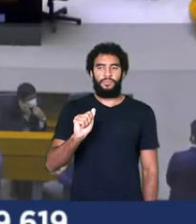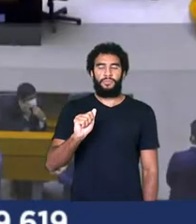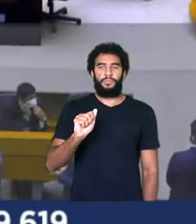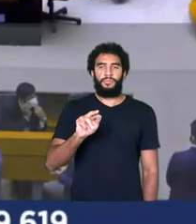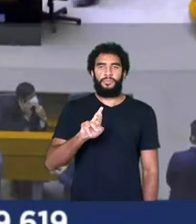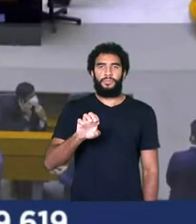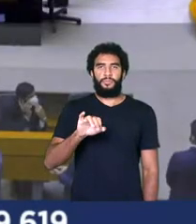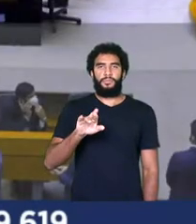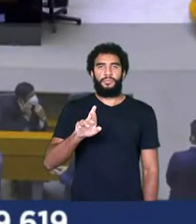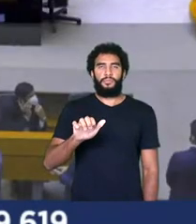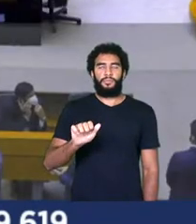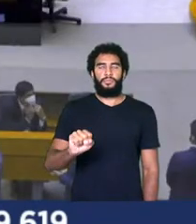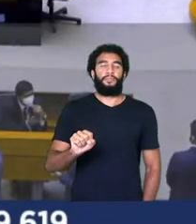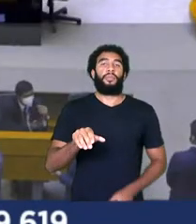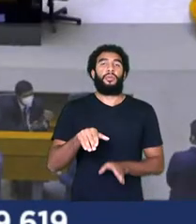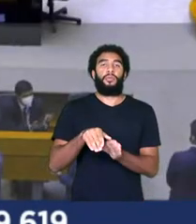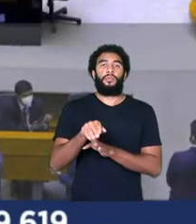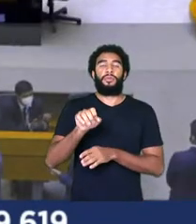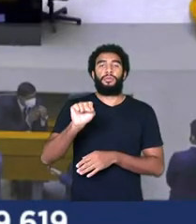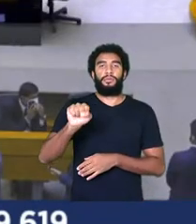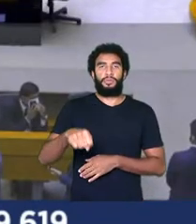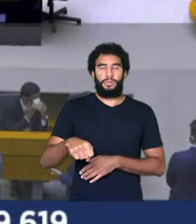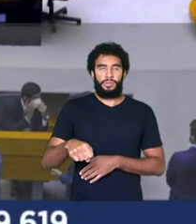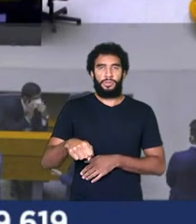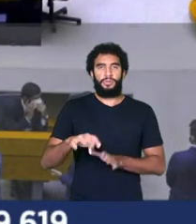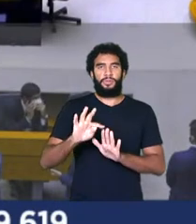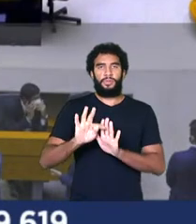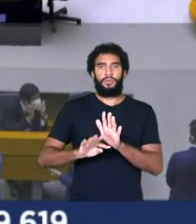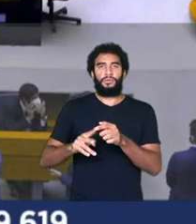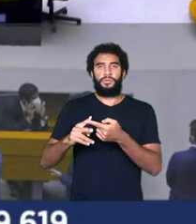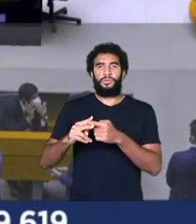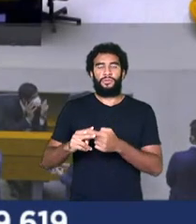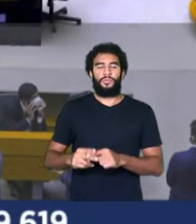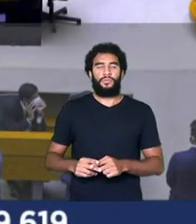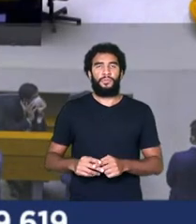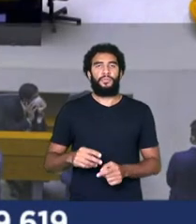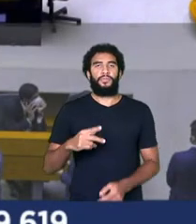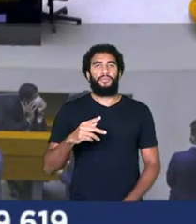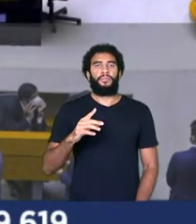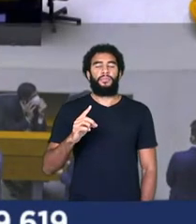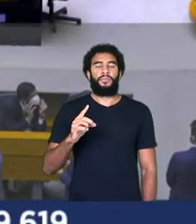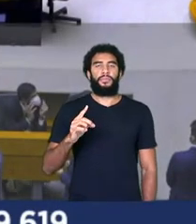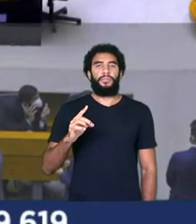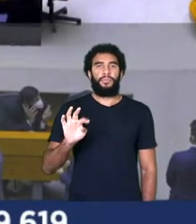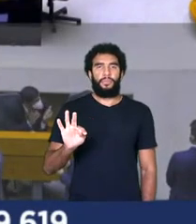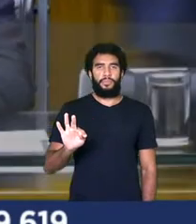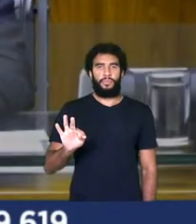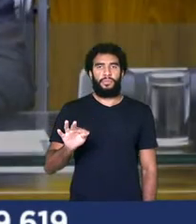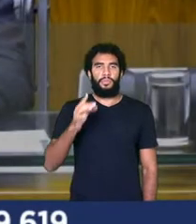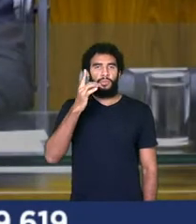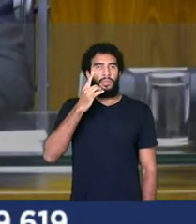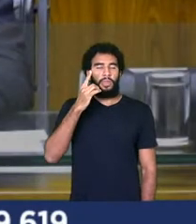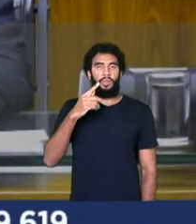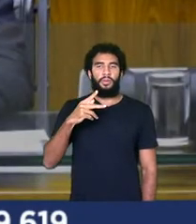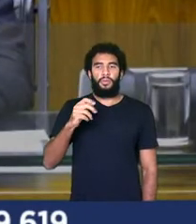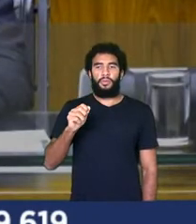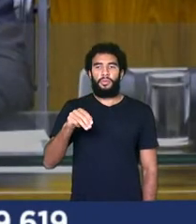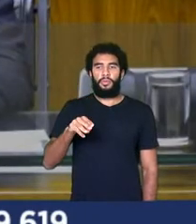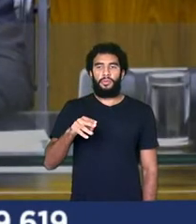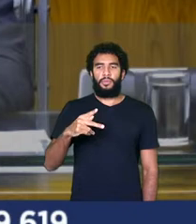LIBERA. PSB? DEPUTADO CARRERAS. [DEPUTADO]: PSB ORIENTA SIM, PELA MANUTENÇÃO DO TEXTO.